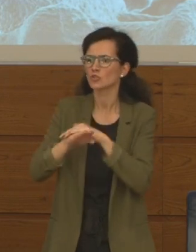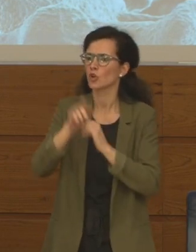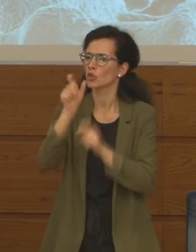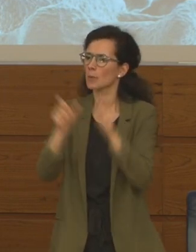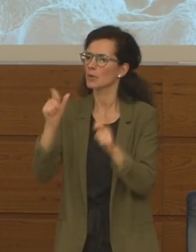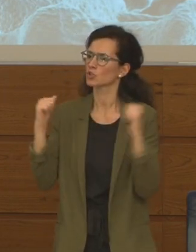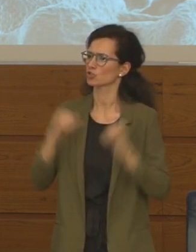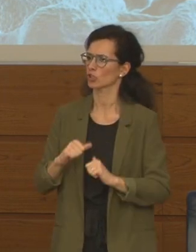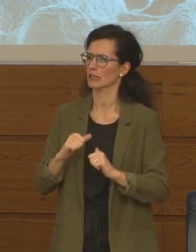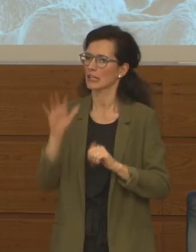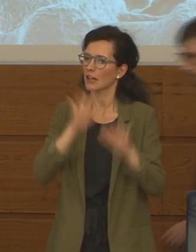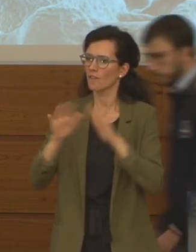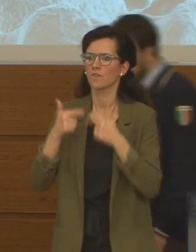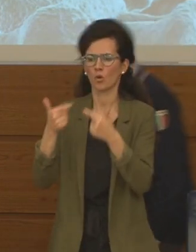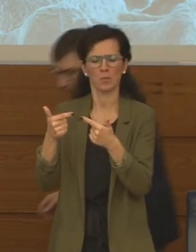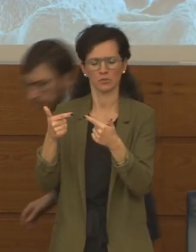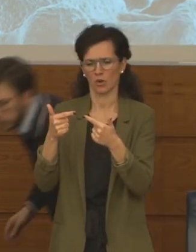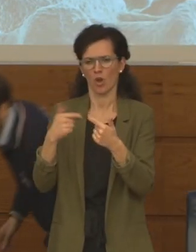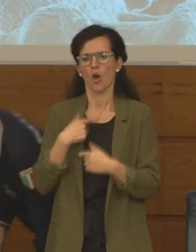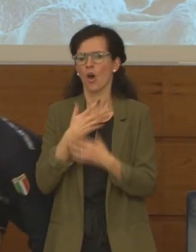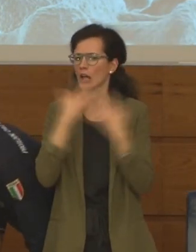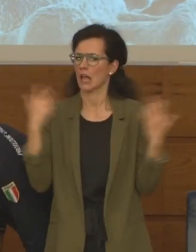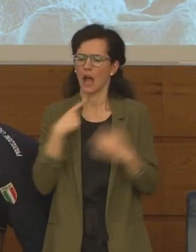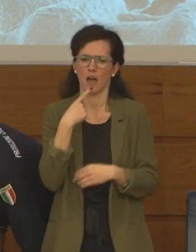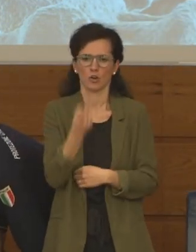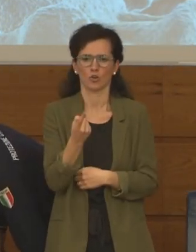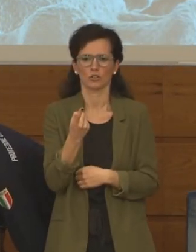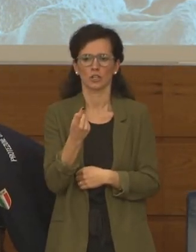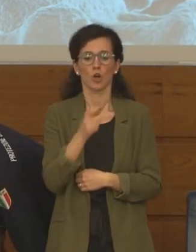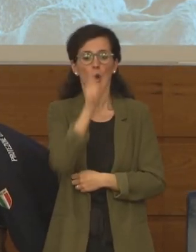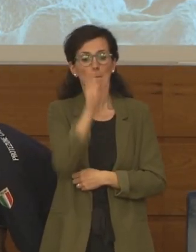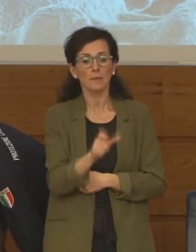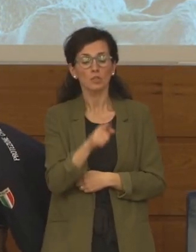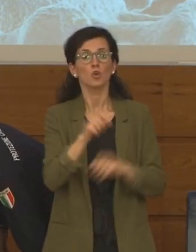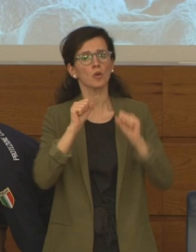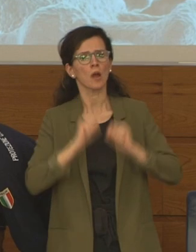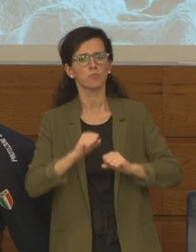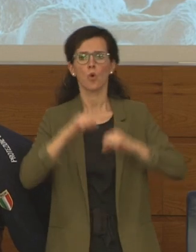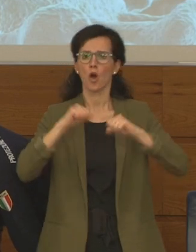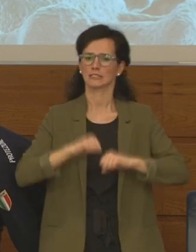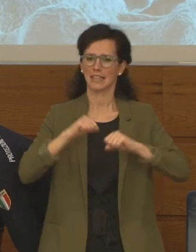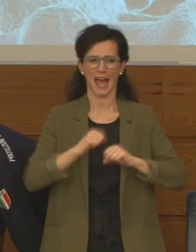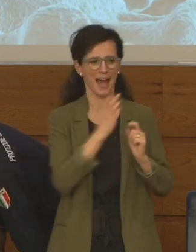raramente che una persona apparentemente sana in buone condizioni, però sono casi